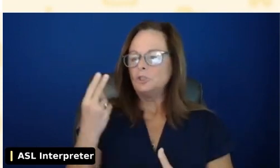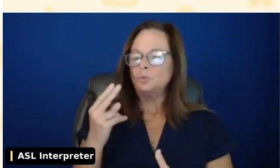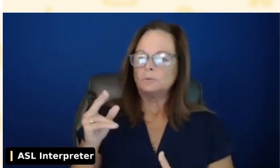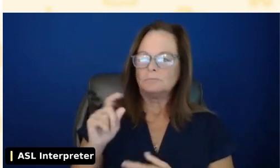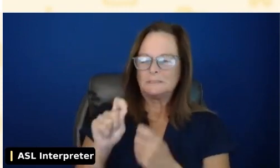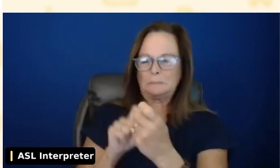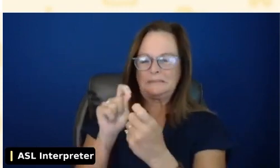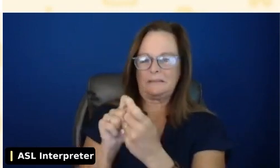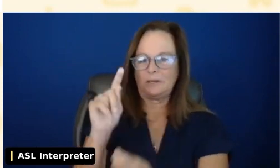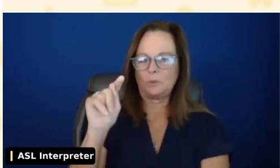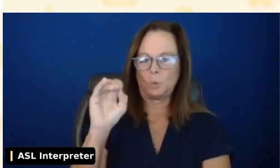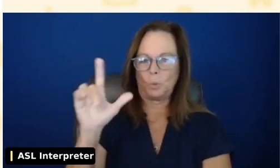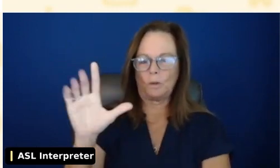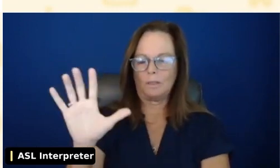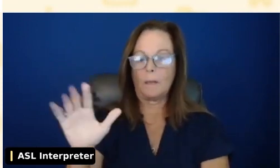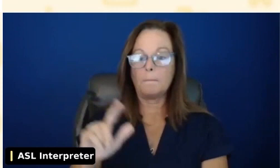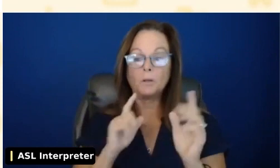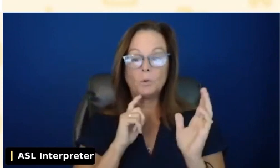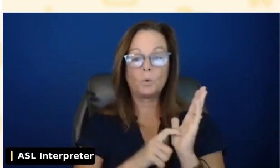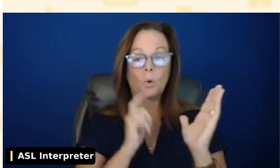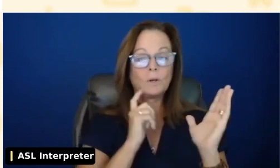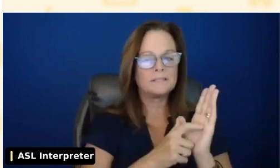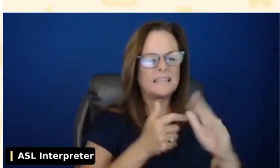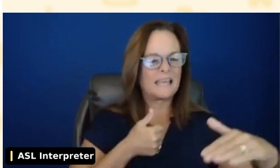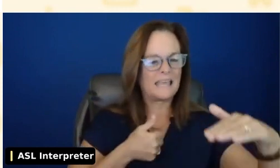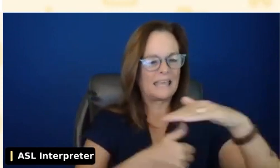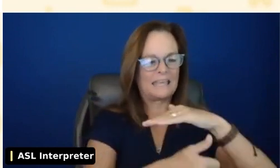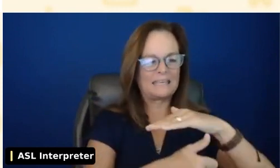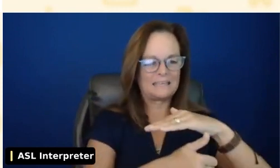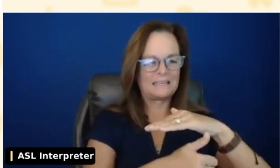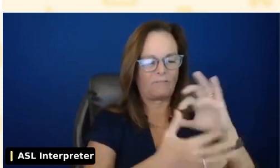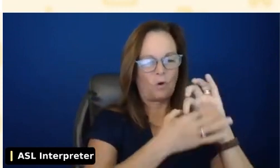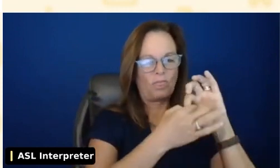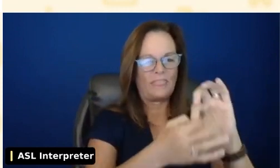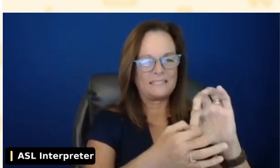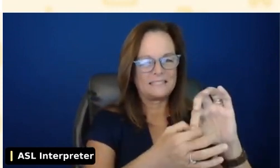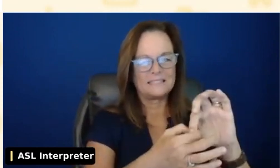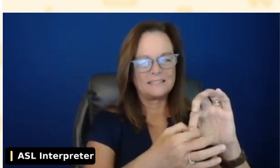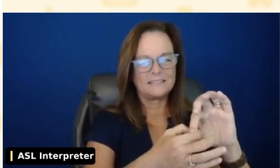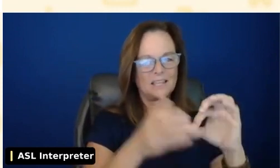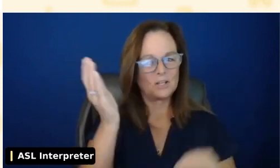pero notarán que hay una agenda oculta en esta charla porque un poco .